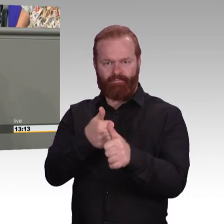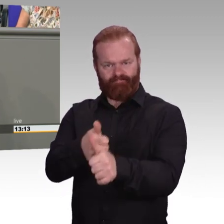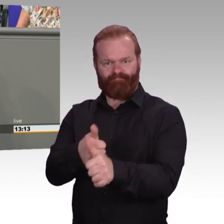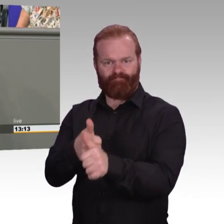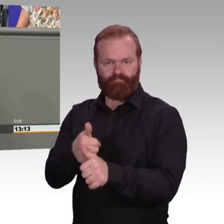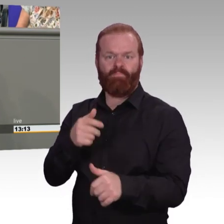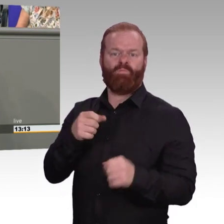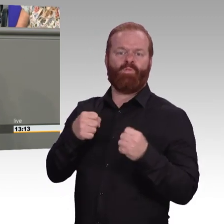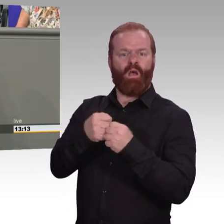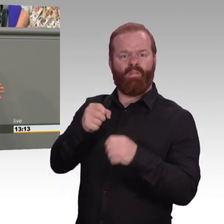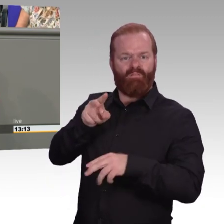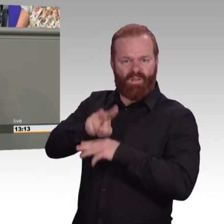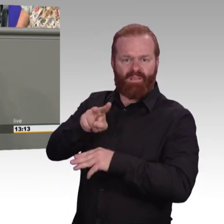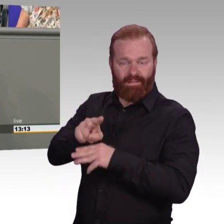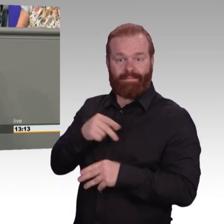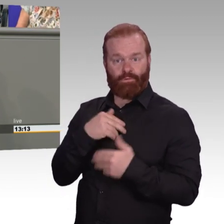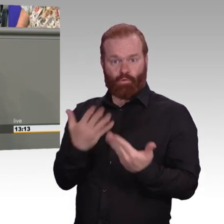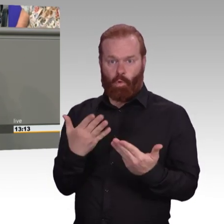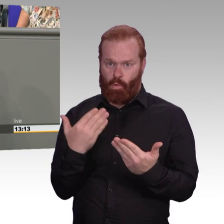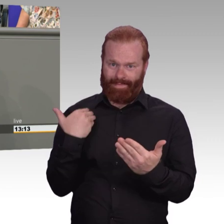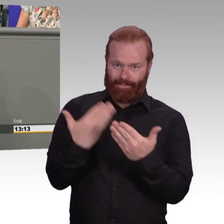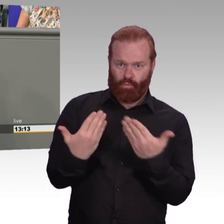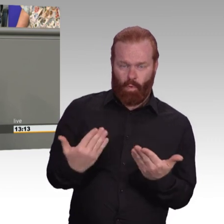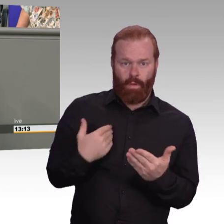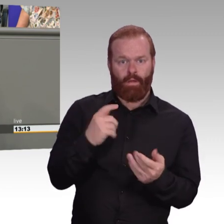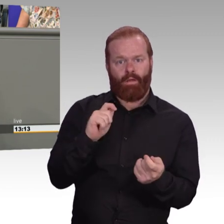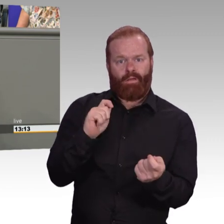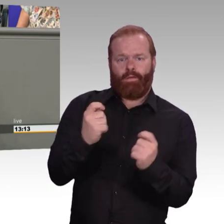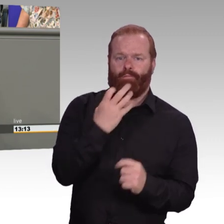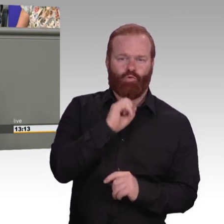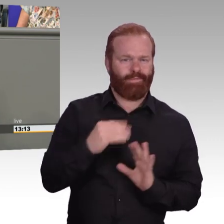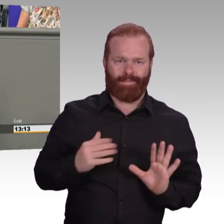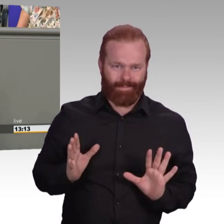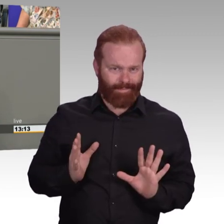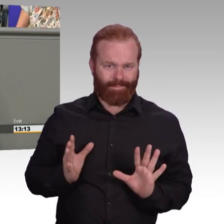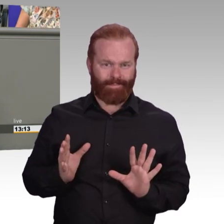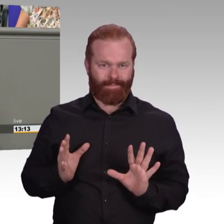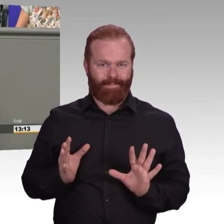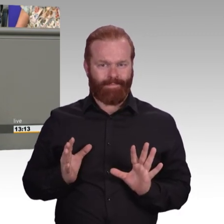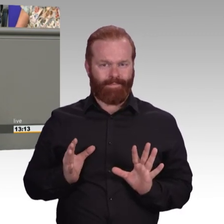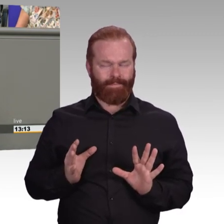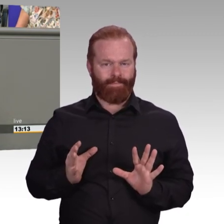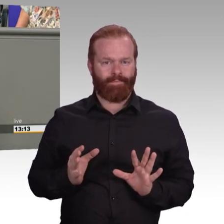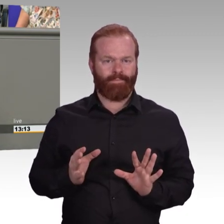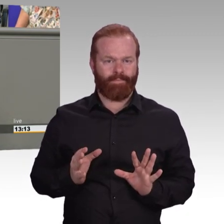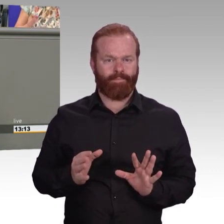dass wir klarstellen - und das ist in der Tat mehr als Symbolpolitik - dass es uns darauf ankommt, den richtigen,